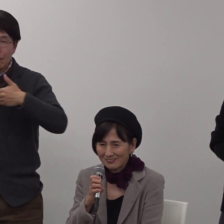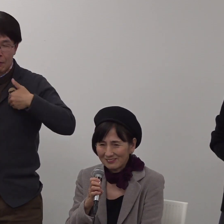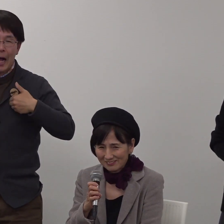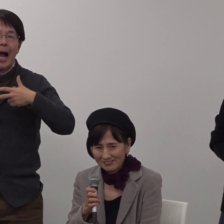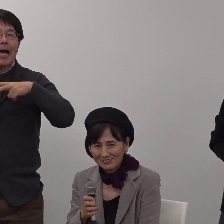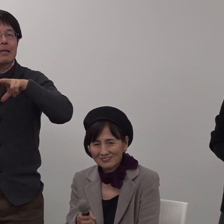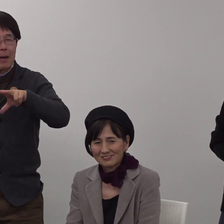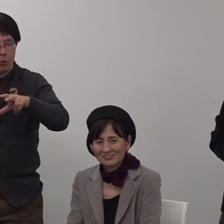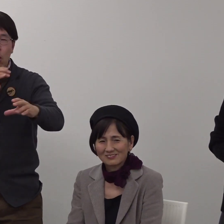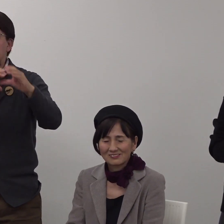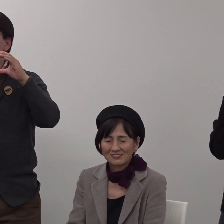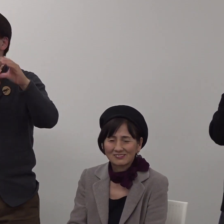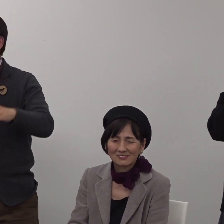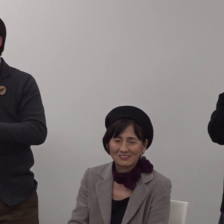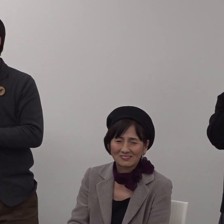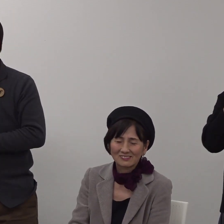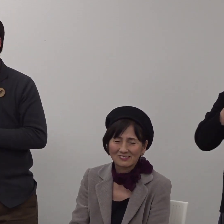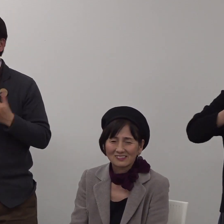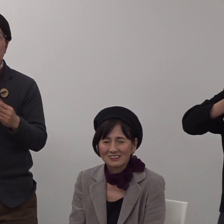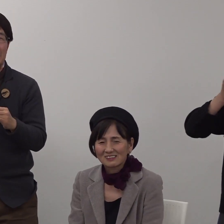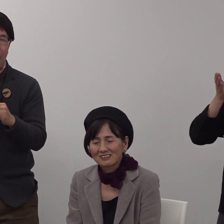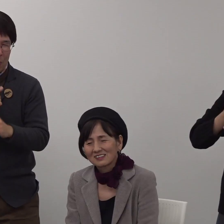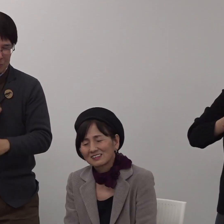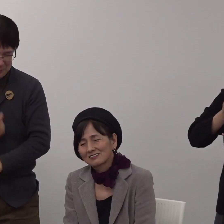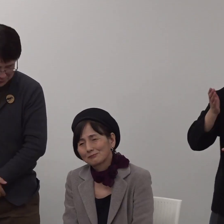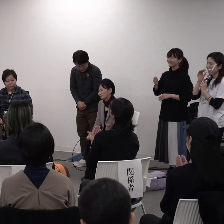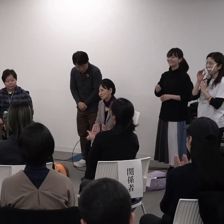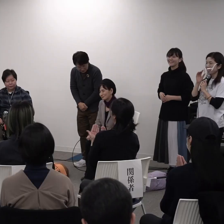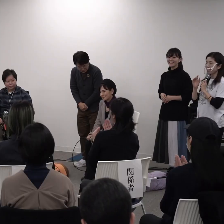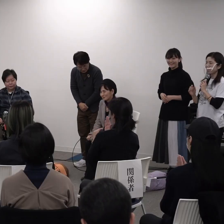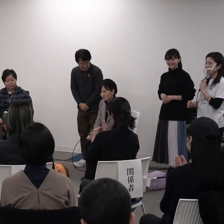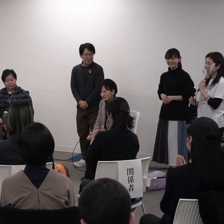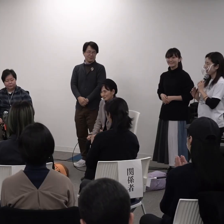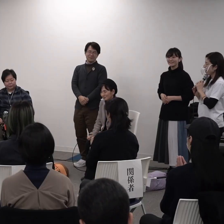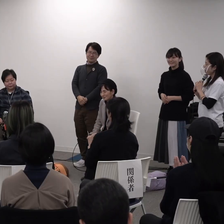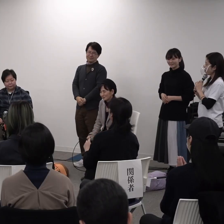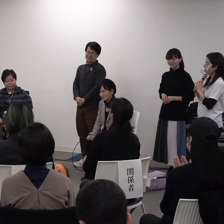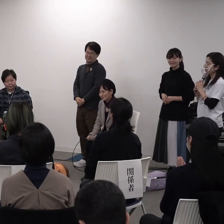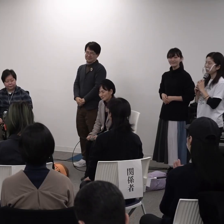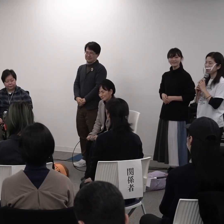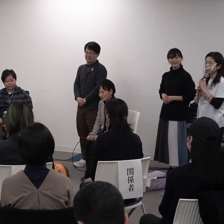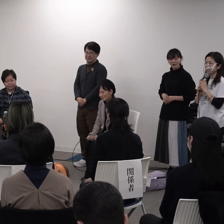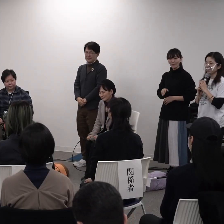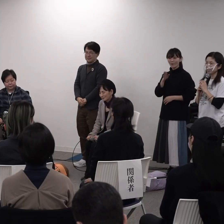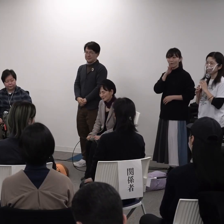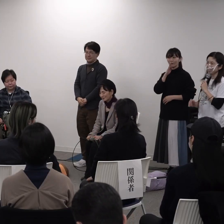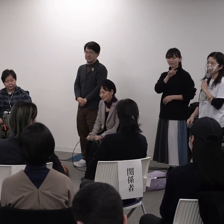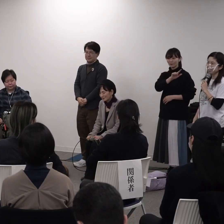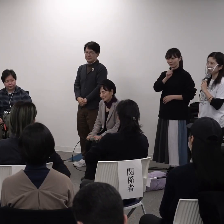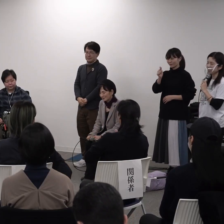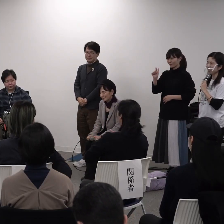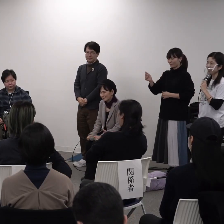橋爪）すごいありがとうございます もう本当にいろんなチャレンジ をされてて